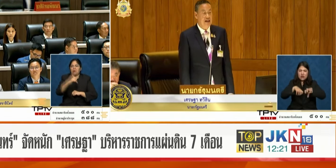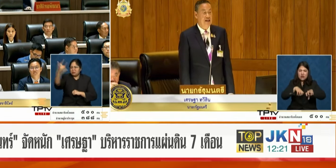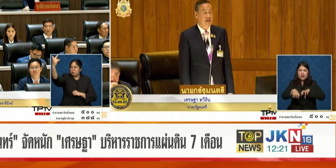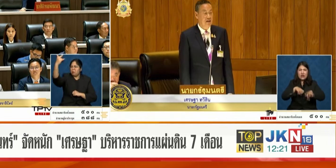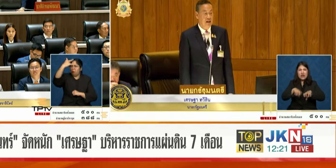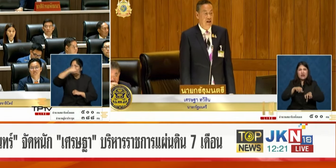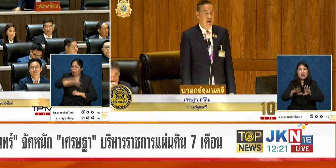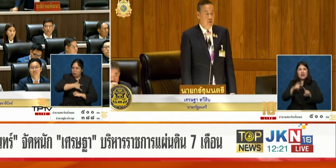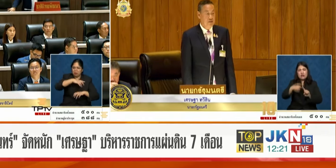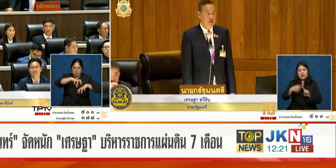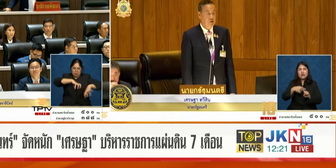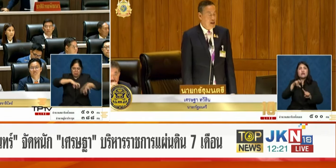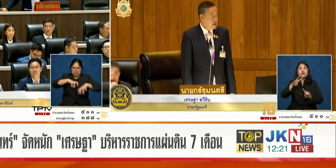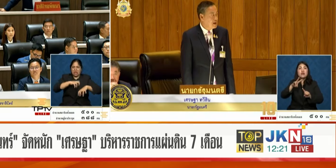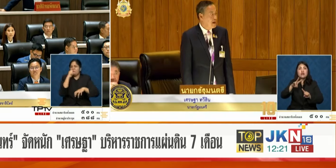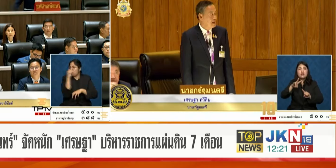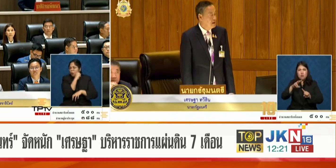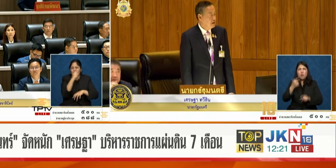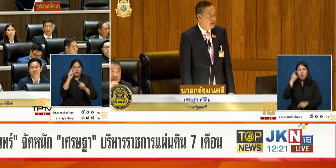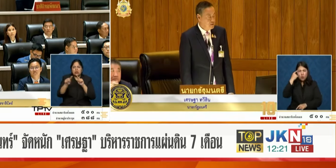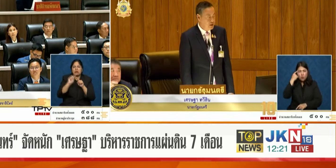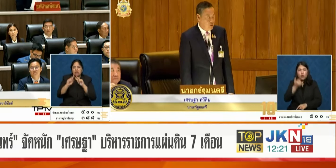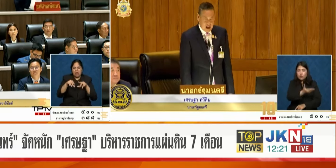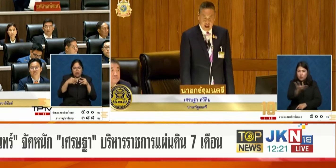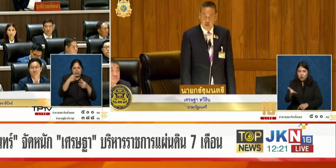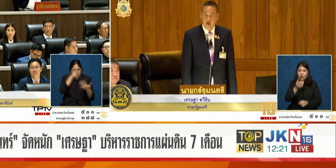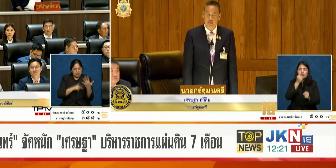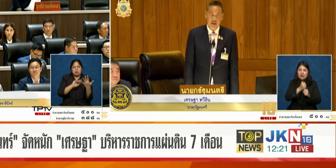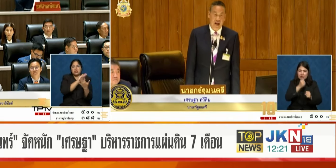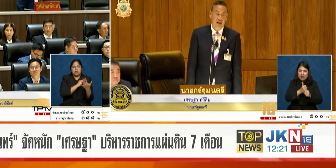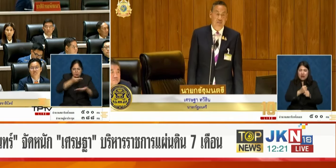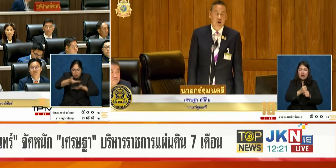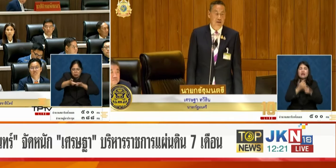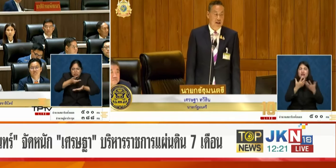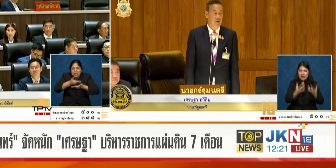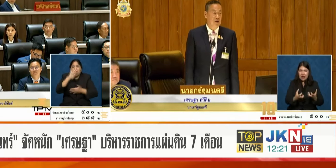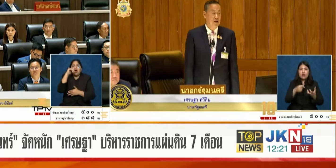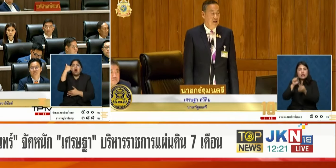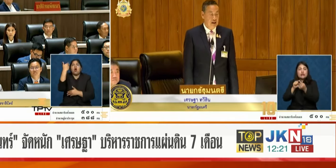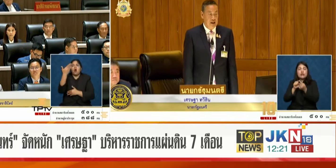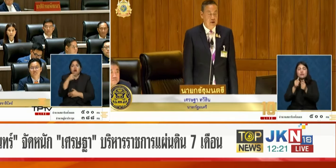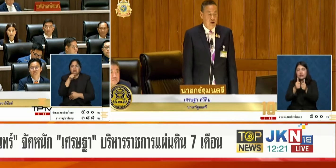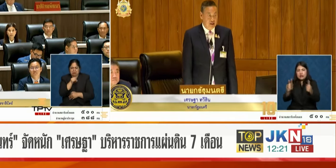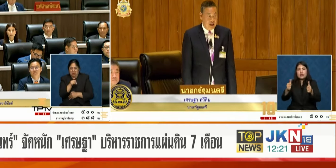โยนให้ราชทัณฑ์ตอบนะนี่ผมพยายามแบบย่อที่ สุดแล้วนะแต่ทันทีสิครับแต่ราชทัณฑ์ก็ตอบ